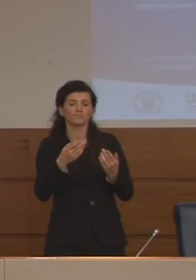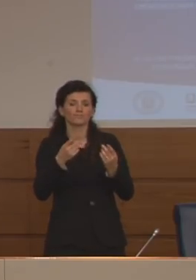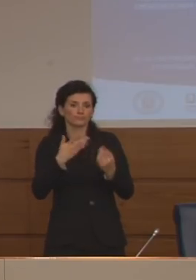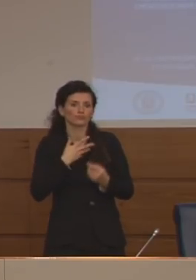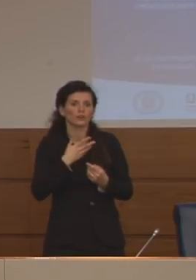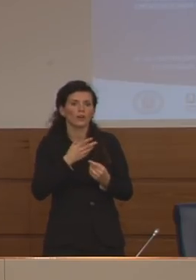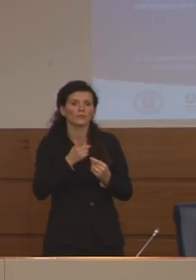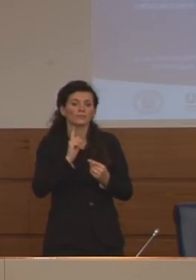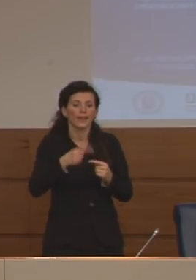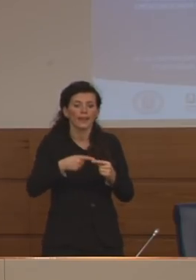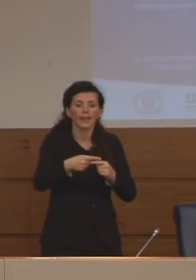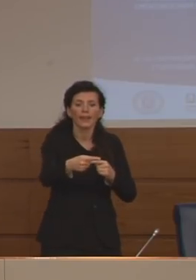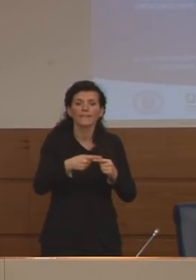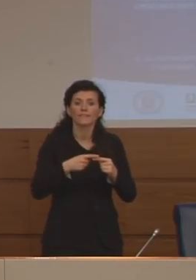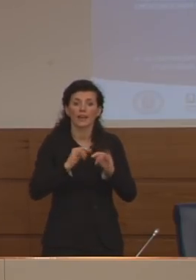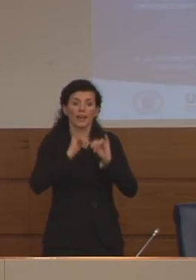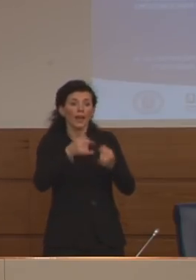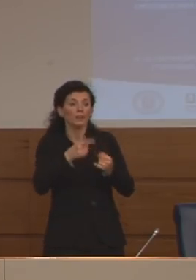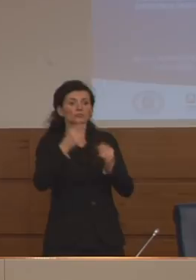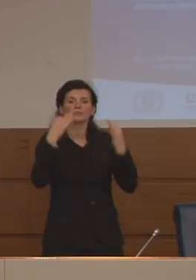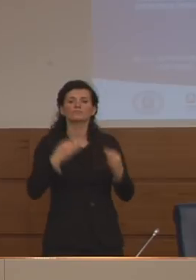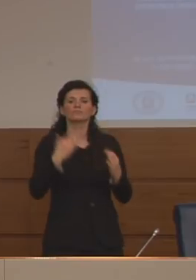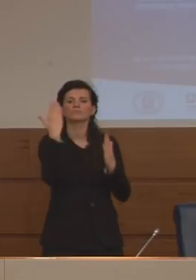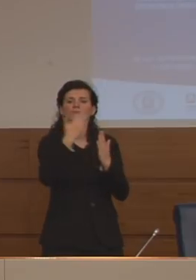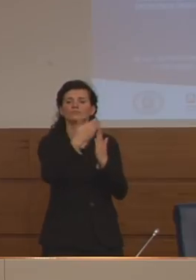e in cui quindi sarà reso obbligatorio l'uso di mascherine?